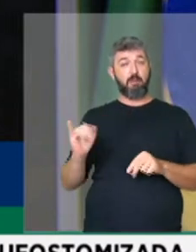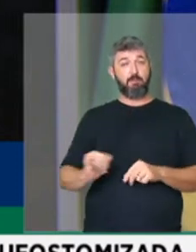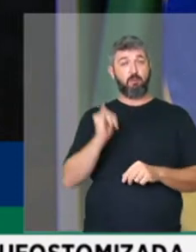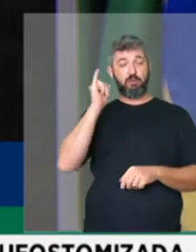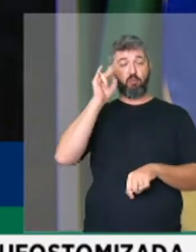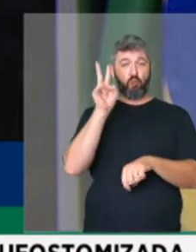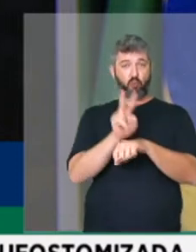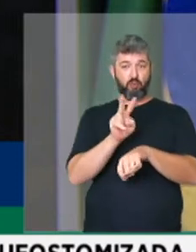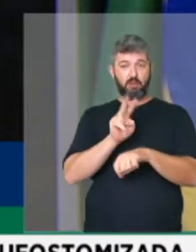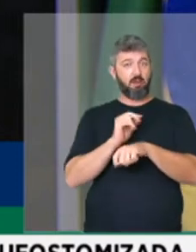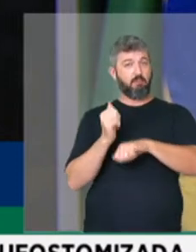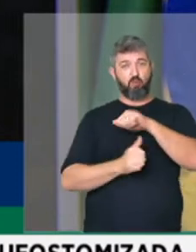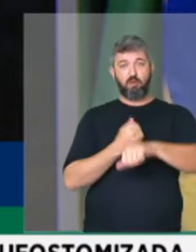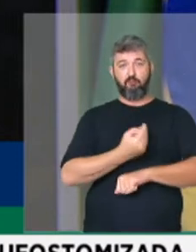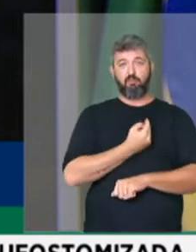CRIANÇAS ESTÃO EM FASE QUE SEUS ÓRGÃOS ESTÃO EM